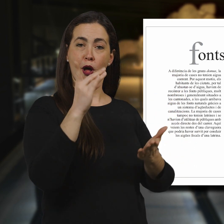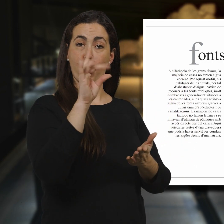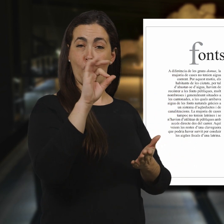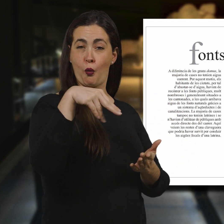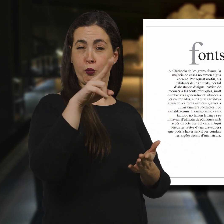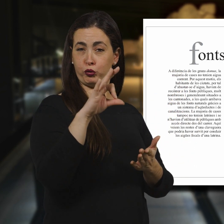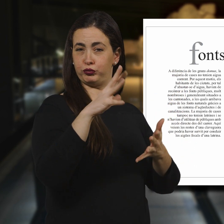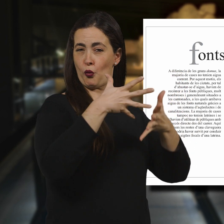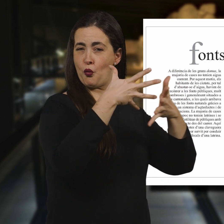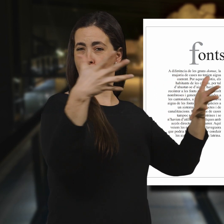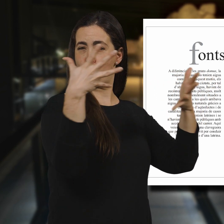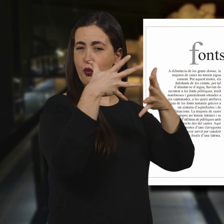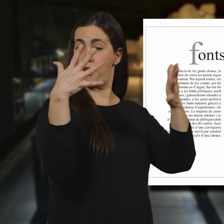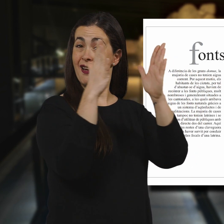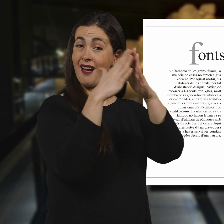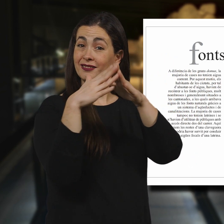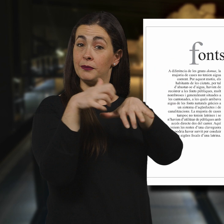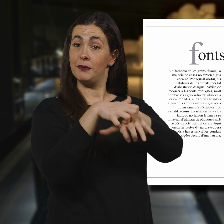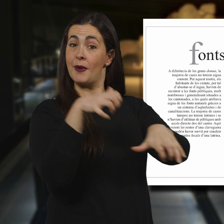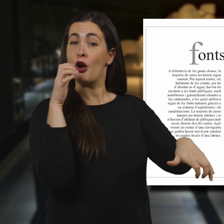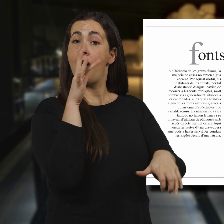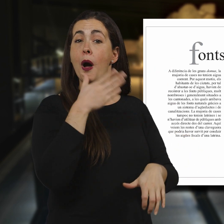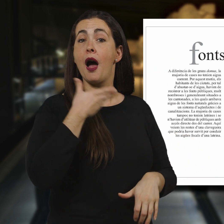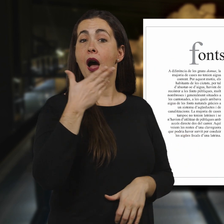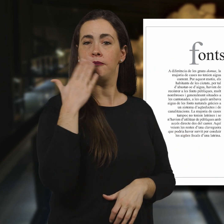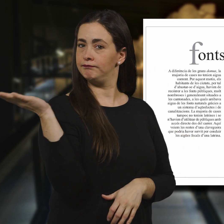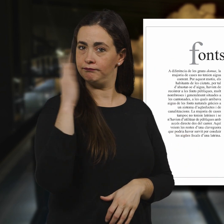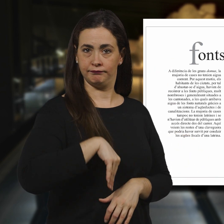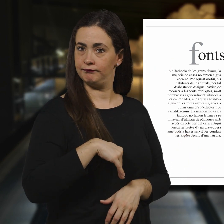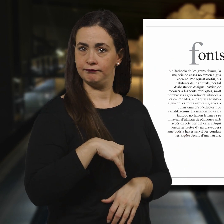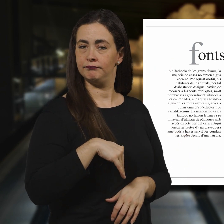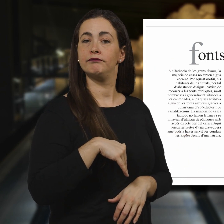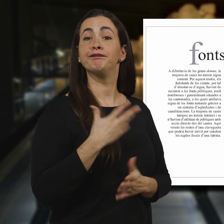A diferència de les grans "domus", la majoria de cases no tenien aigua corrent.